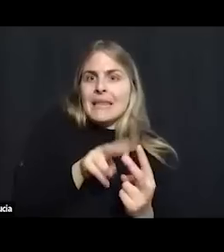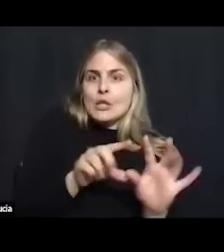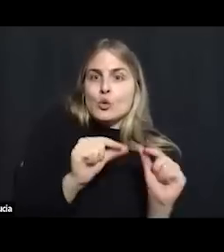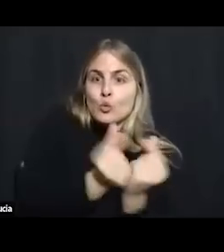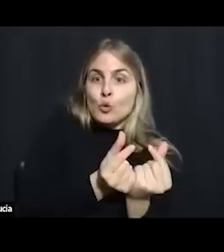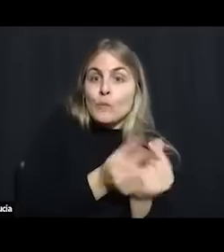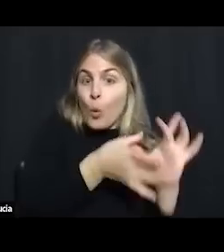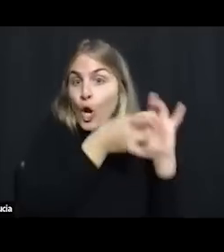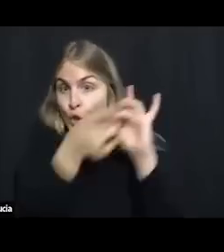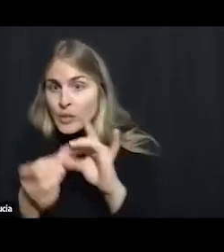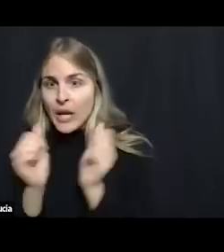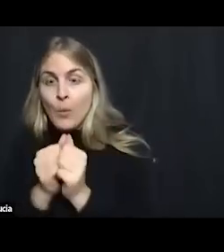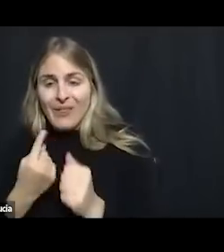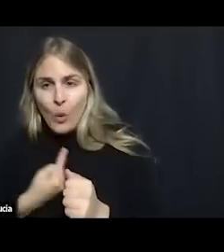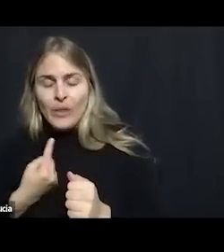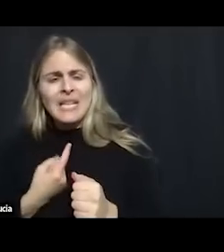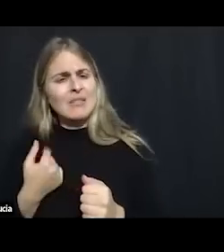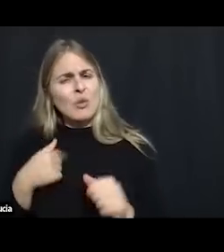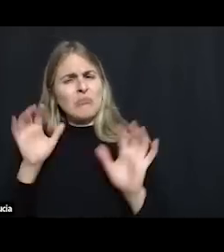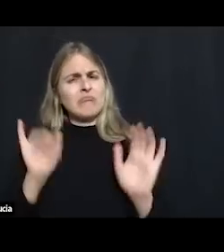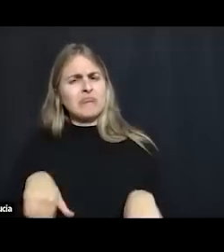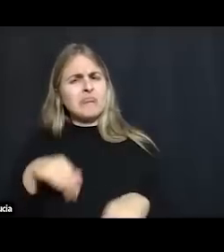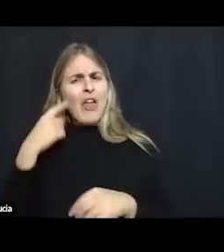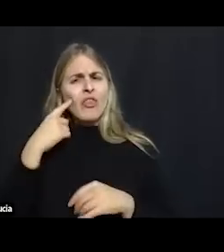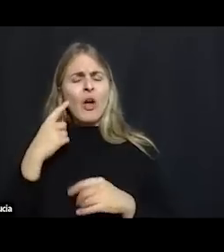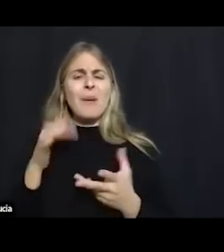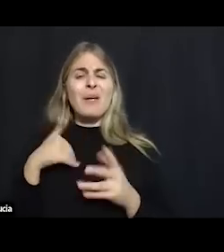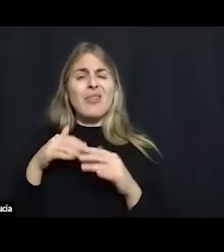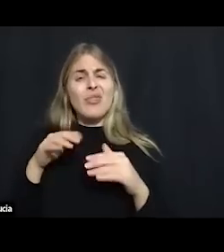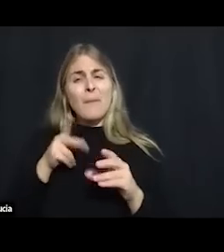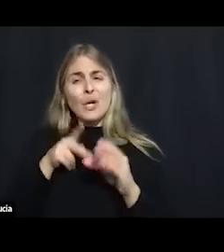Y sugiere que los participantes pueden haber evaluado la satisfacción con sus amistades